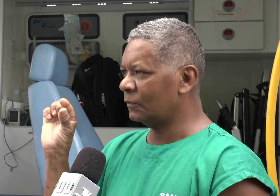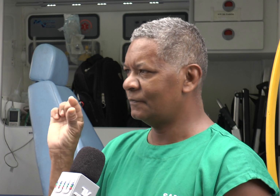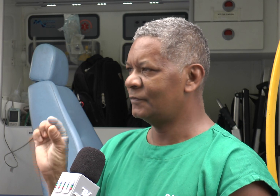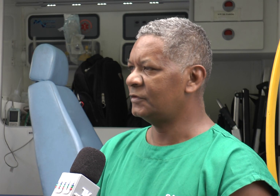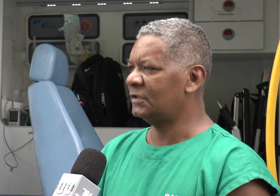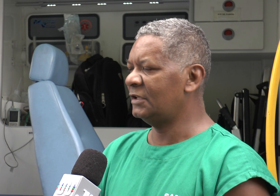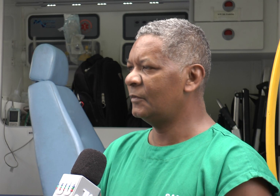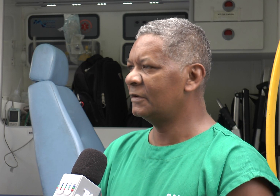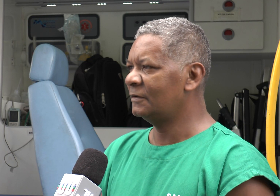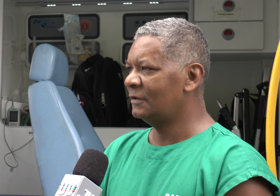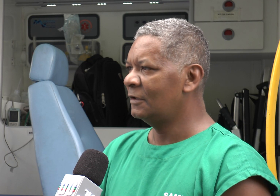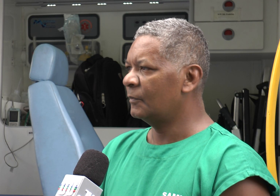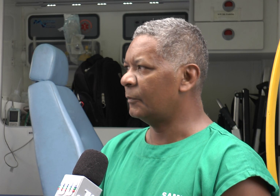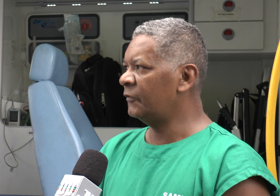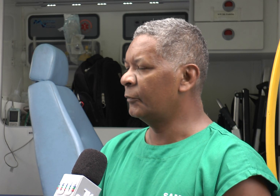João da Cruz – Socorrista Samu